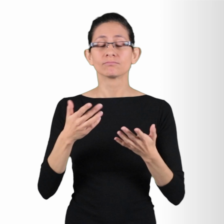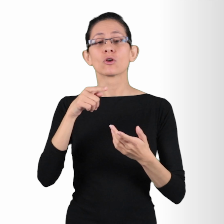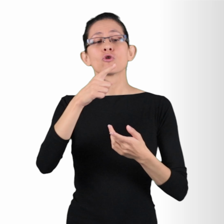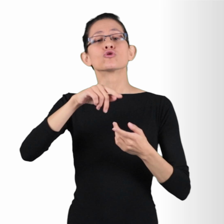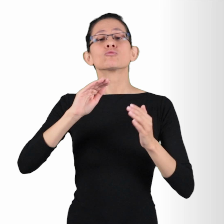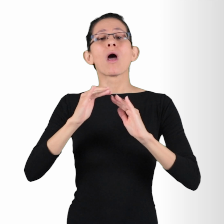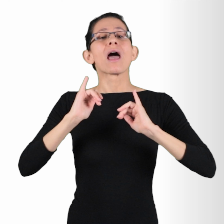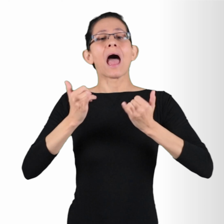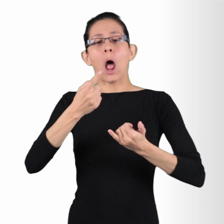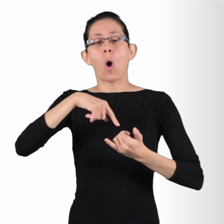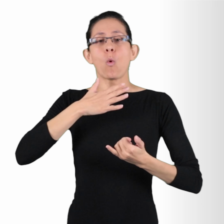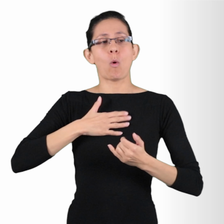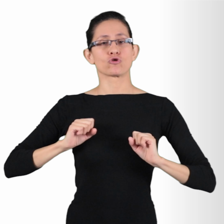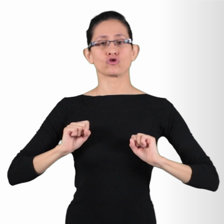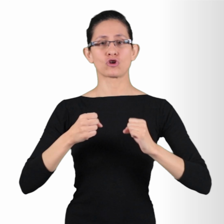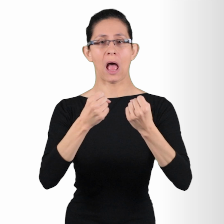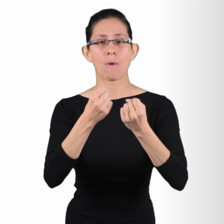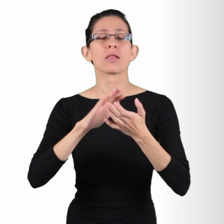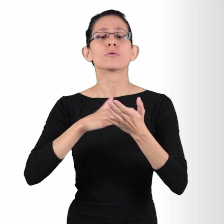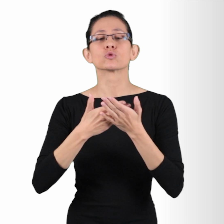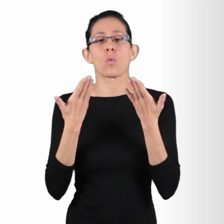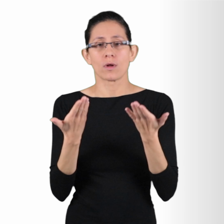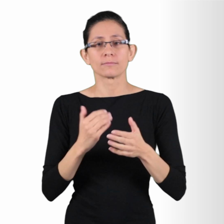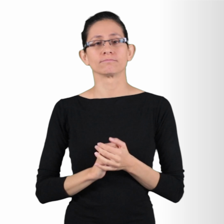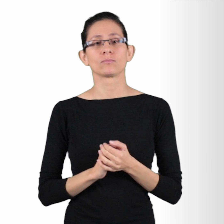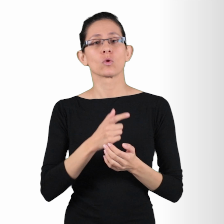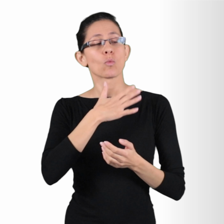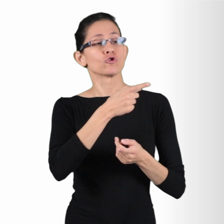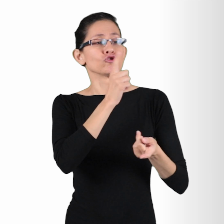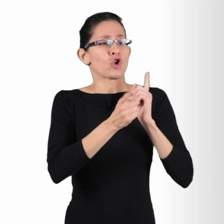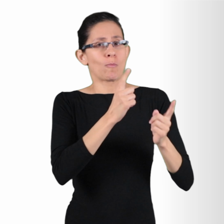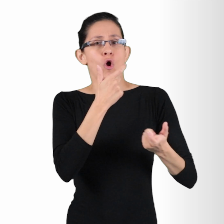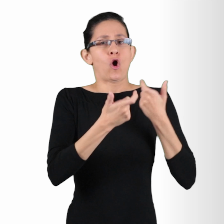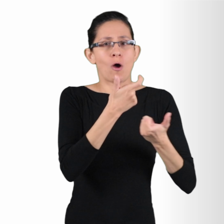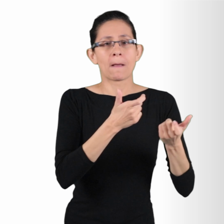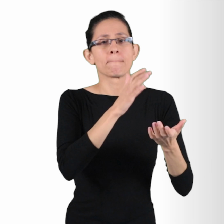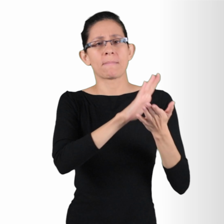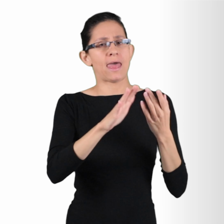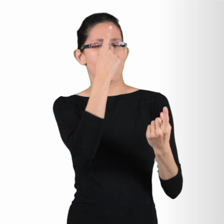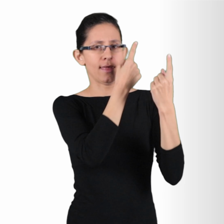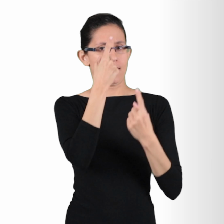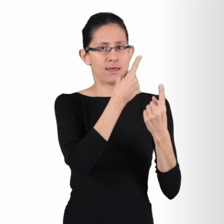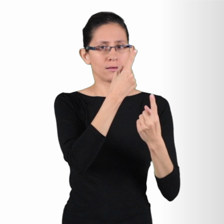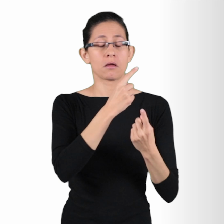To sposób w jaki lubimy działać, np. postępować szybko bez przemyślenia